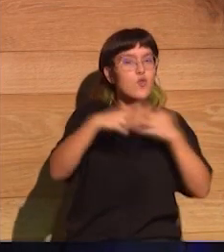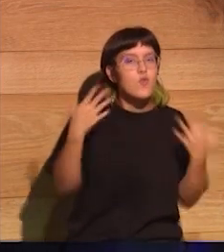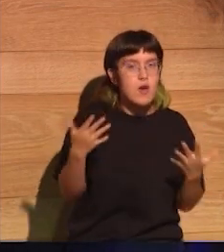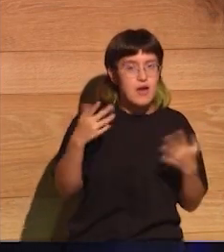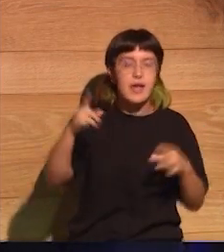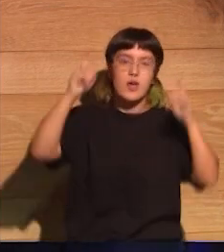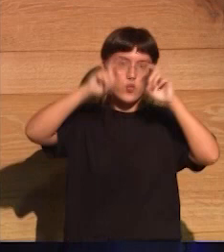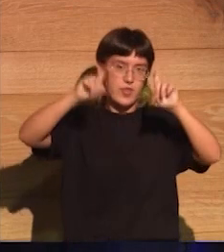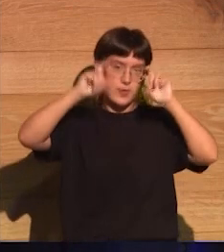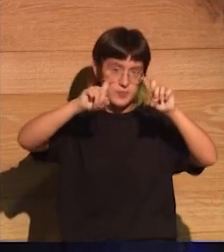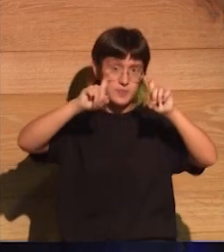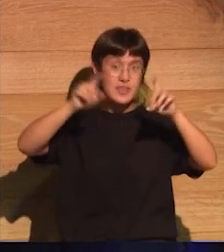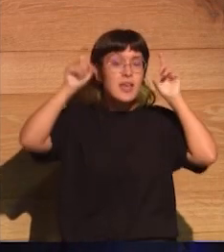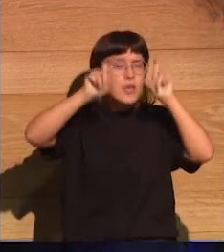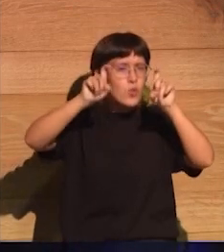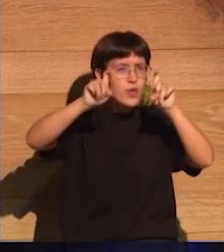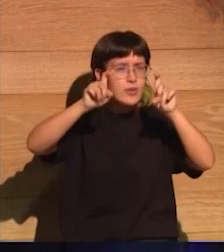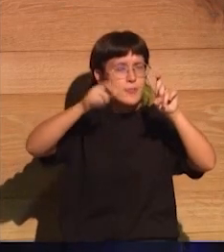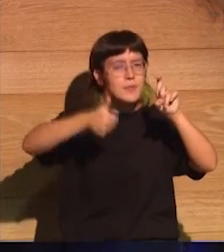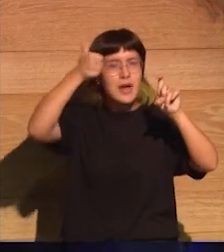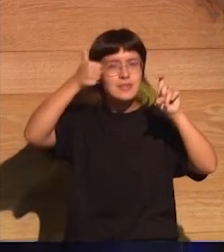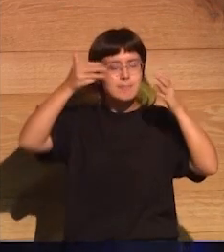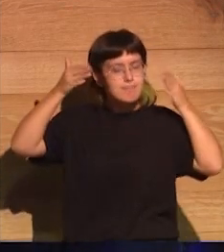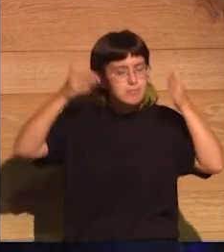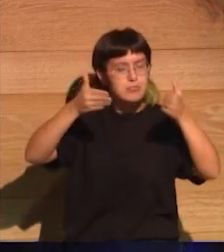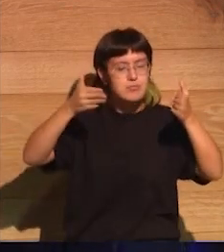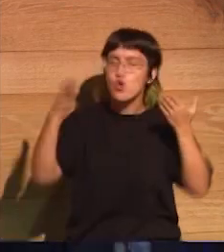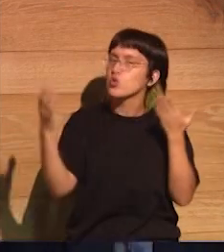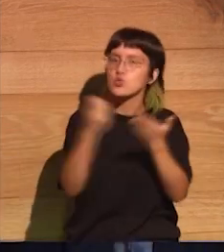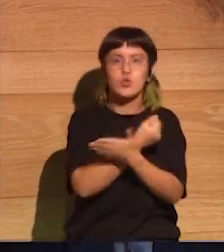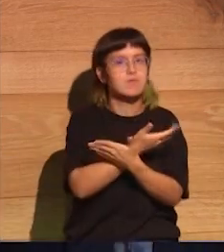y la educación, además dirigida a todos, desde los más niños,